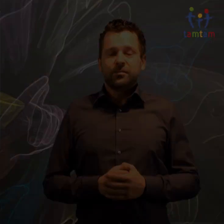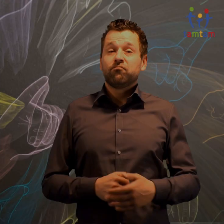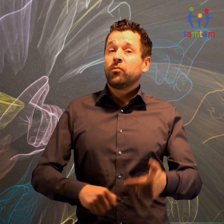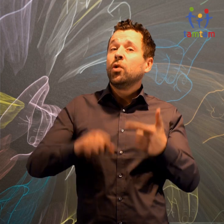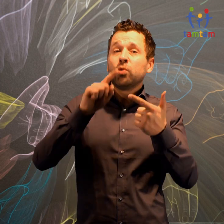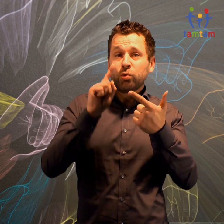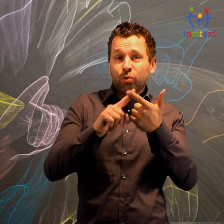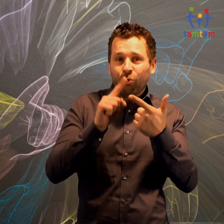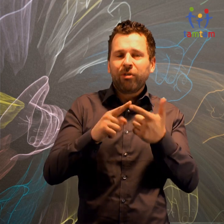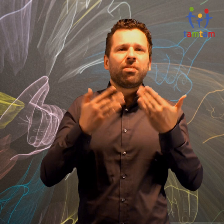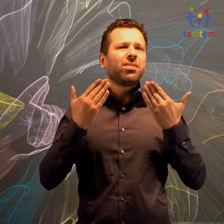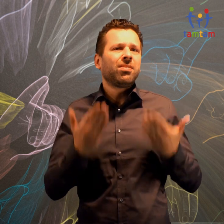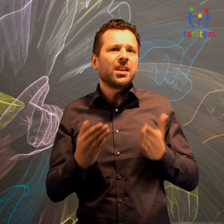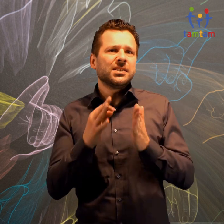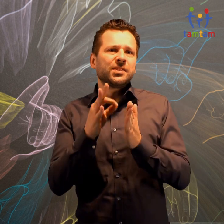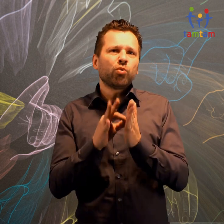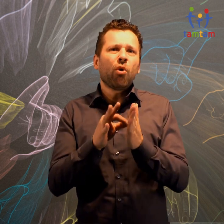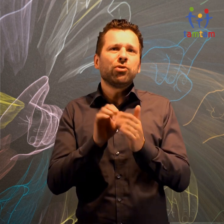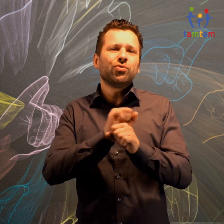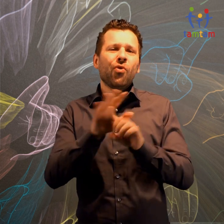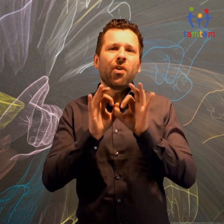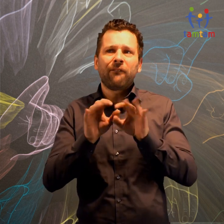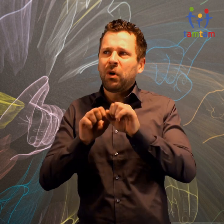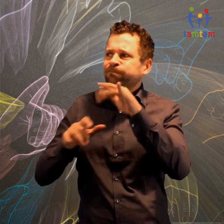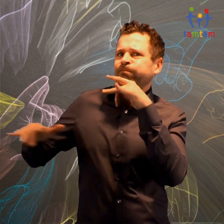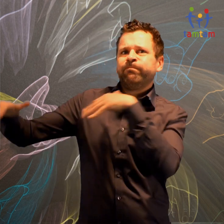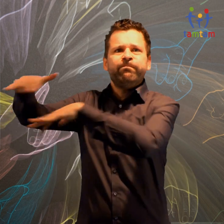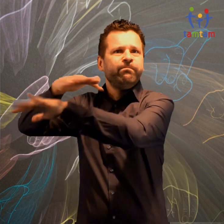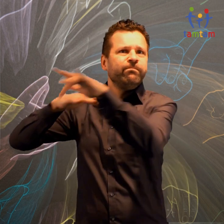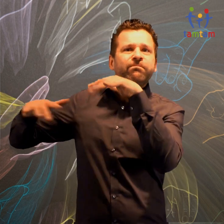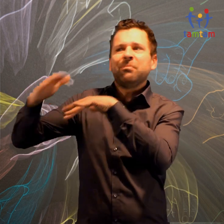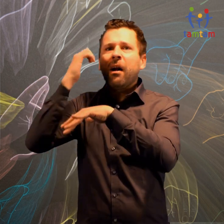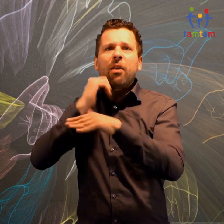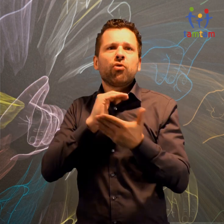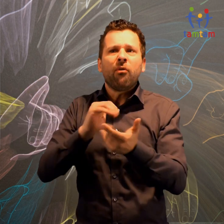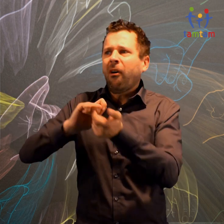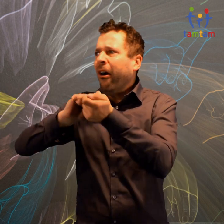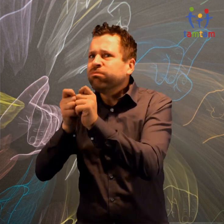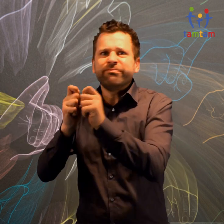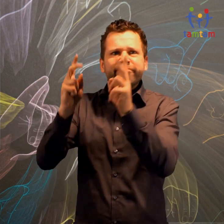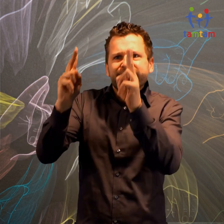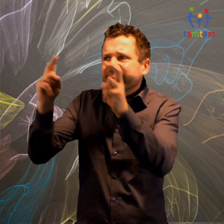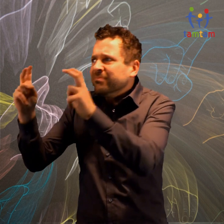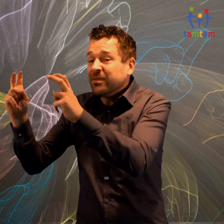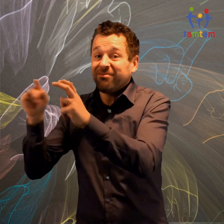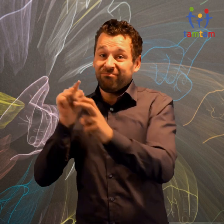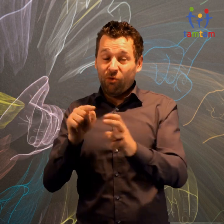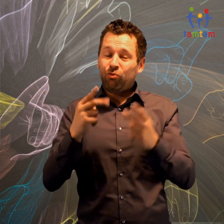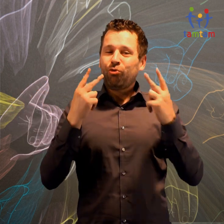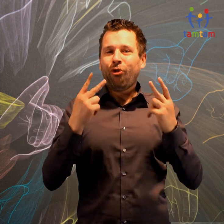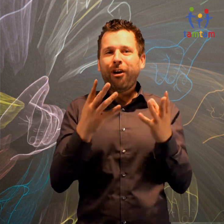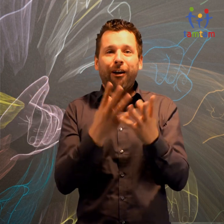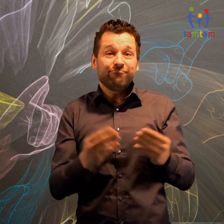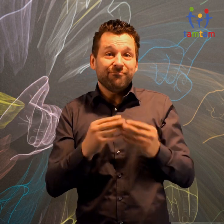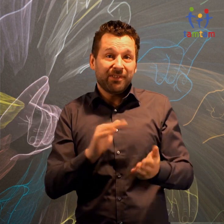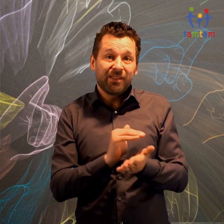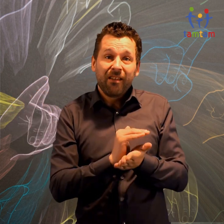Druhé doporučení: Dítěti je důležité vysvětlit, proč se lidé v této době chovají trochu jinak.